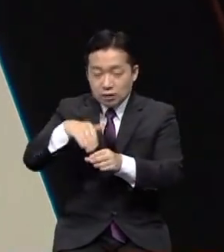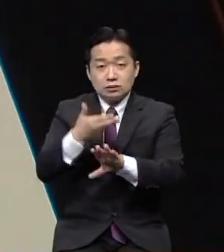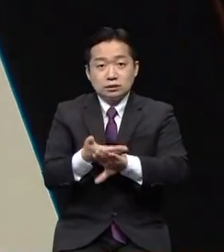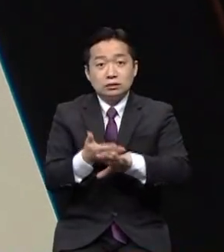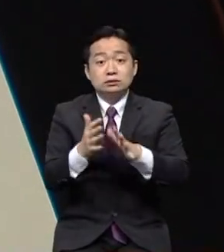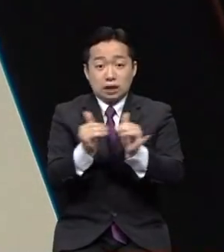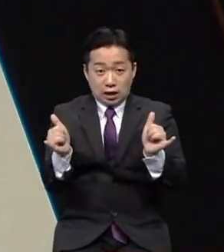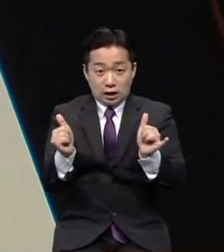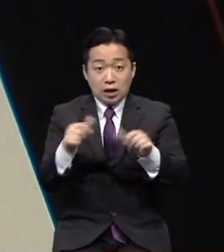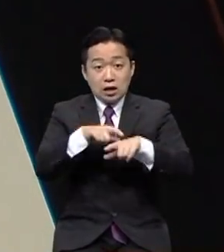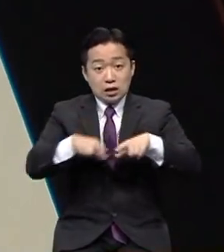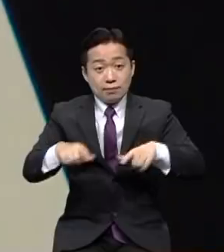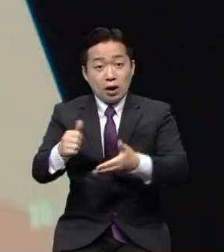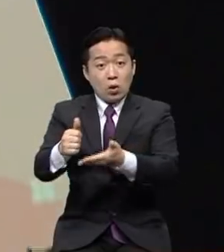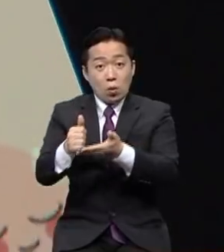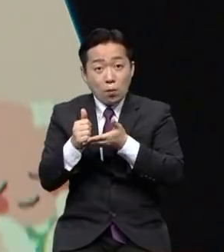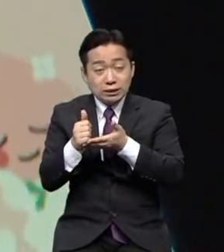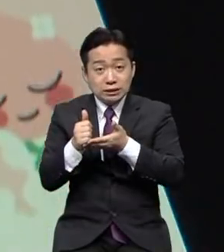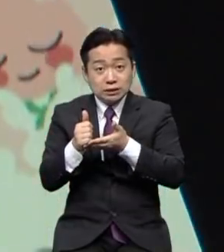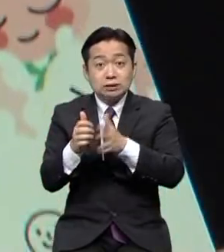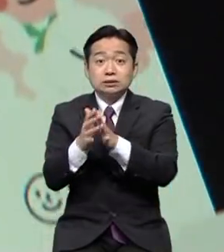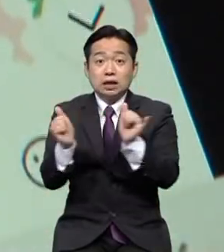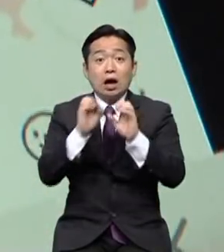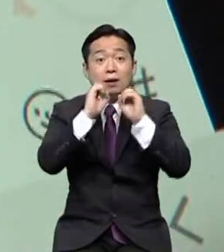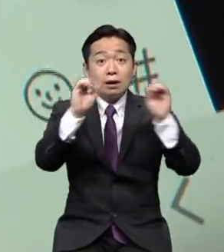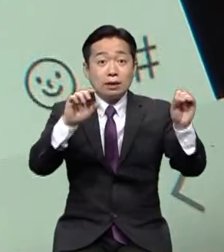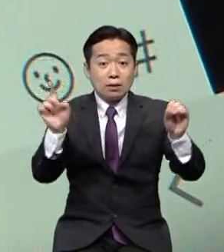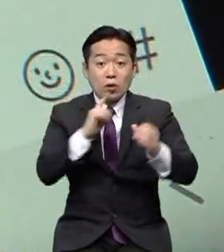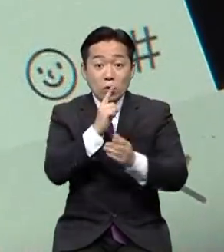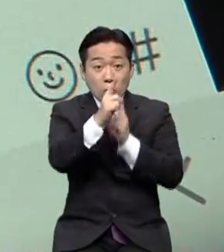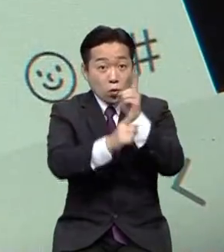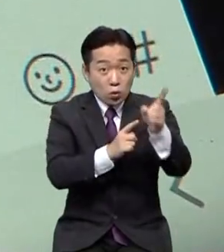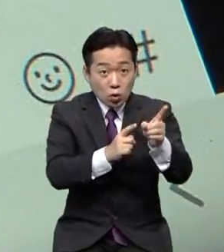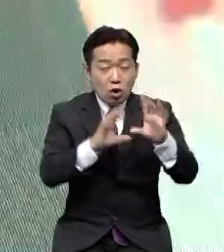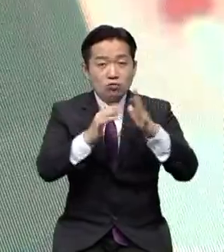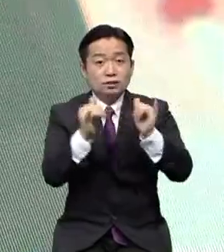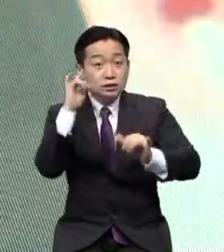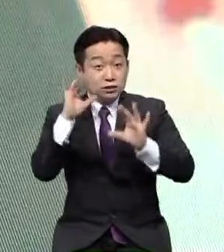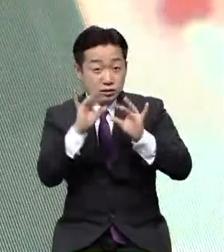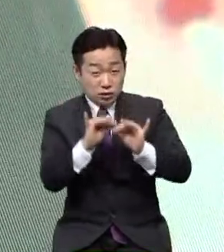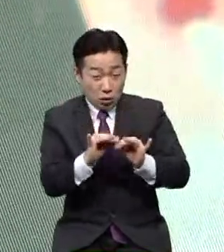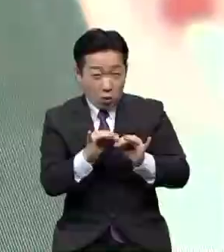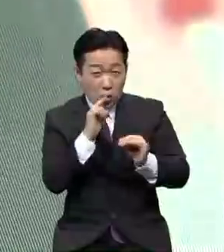(기자) 일반 소비자 마켓 업자들도 의뢰만 하면 국민청원 동의 작업이 가능하다고 말합니다.